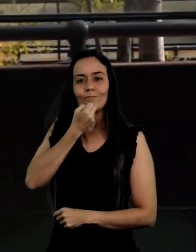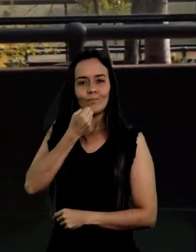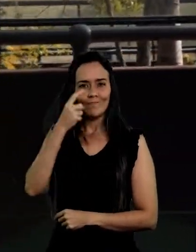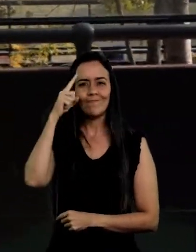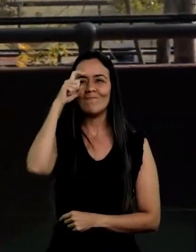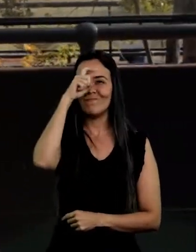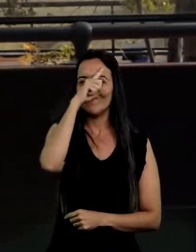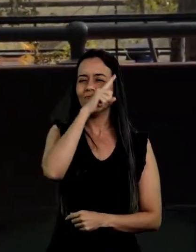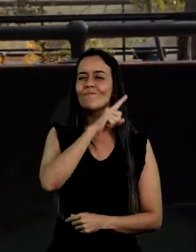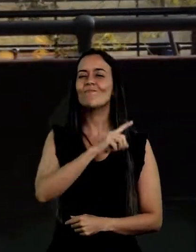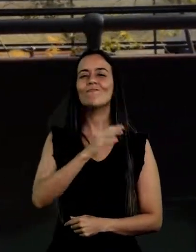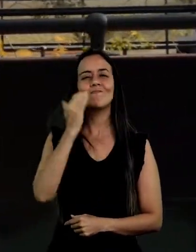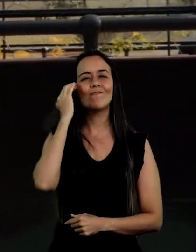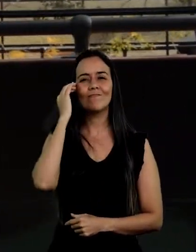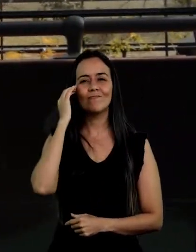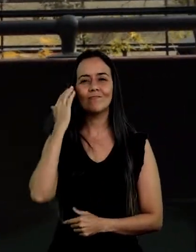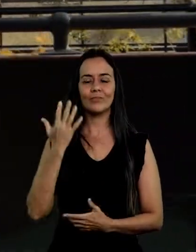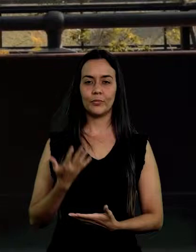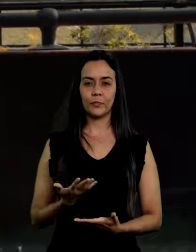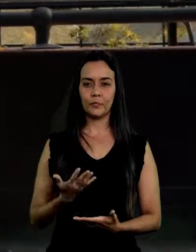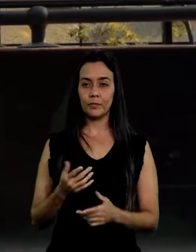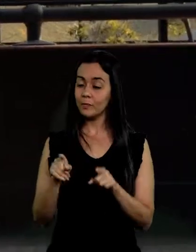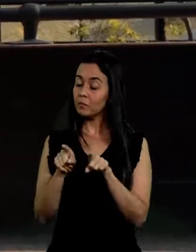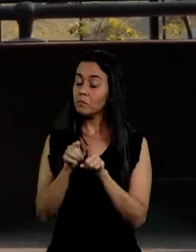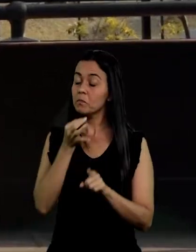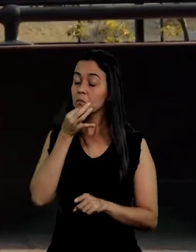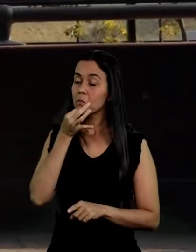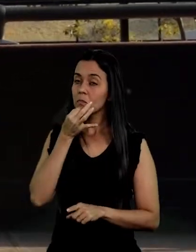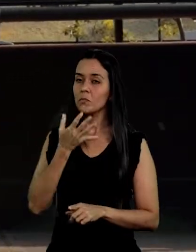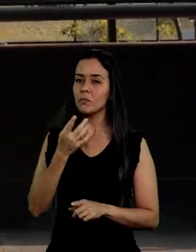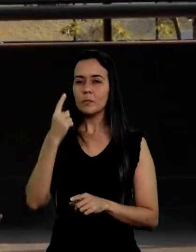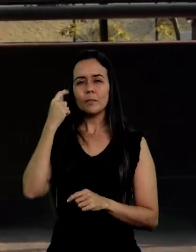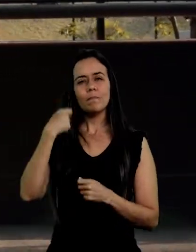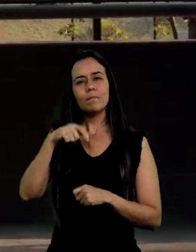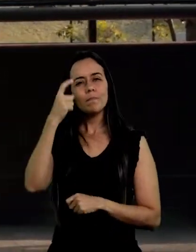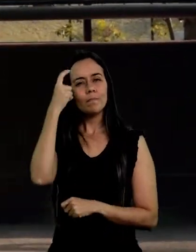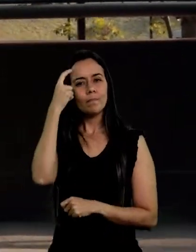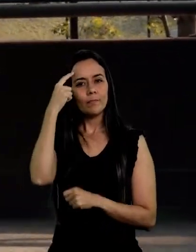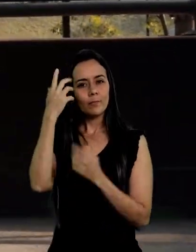e eu acho que da mesma forma, a gente pode fazer o raciocínio